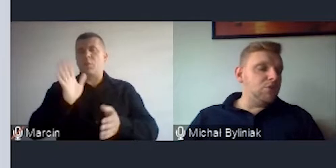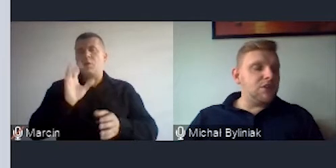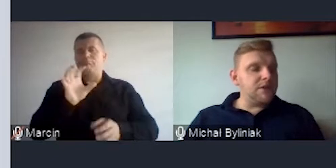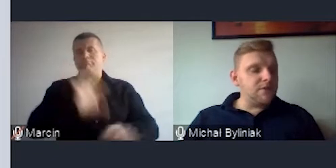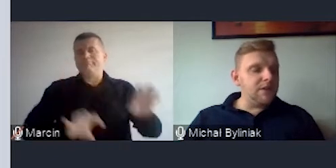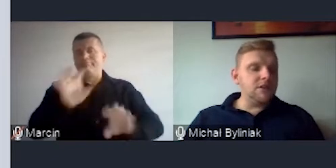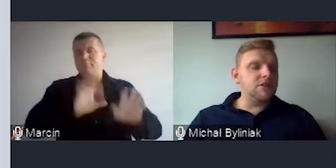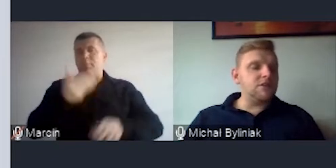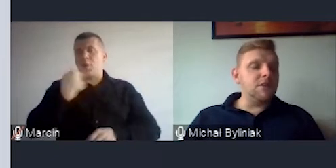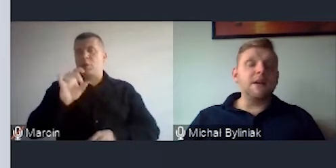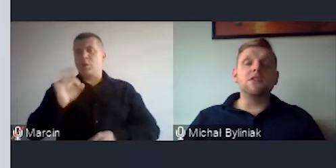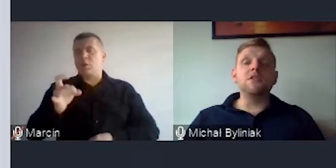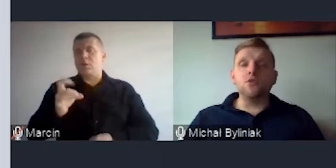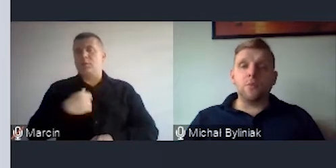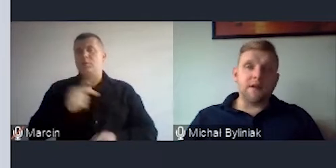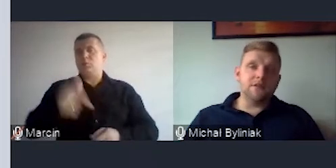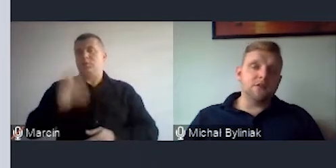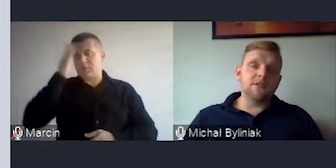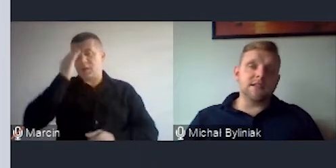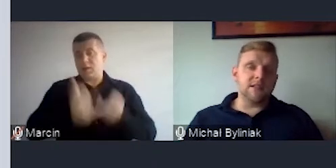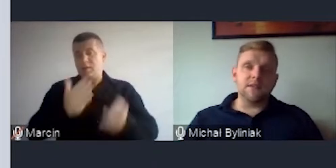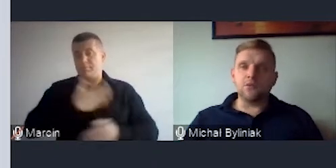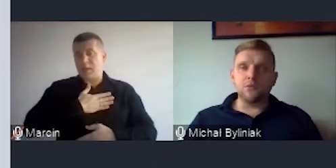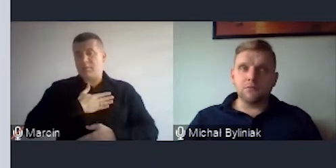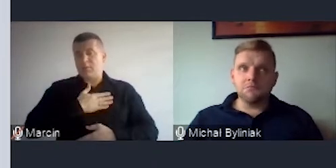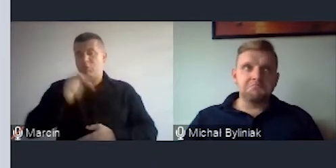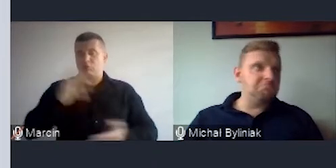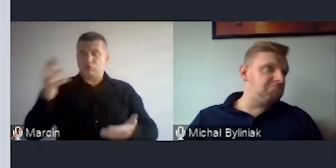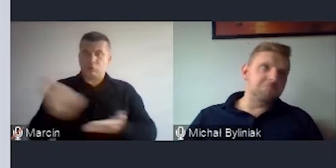Musicie Państwo wiedzieć, że jeżeli macie tytuł prawny do odzyskania VAT,